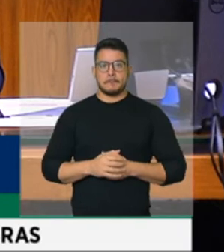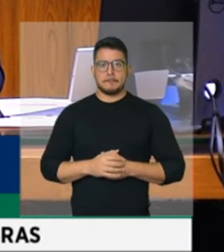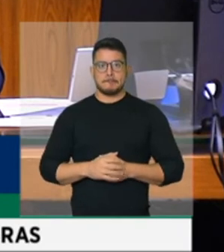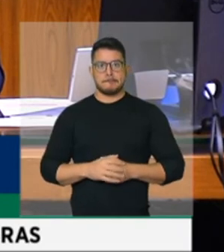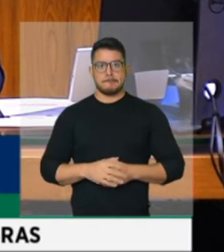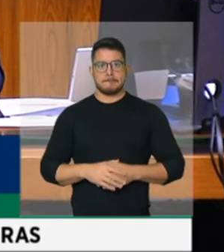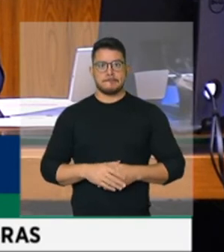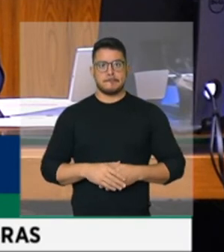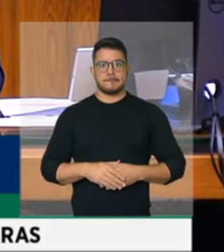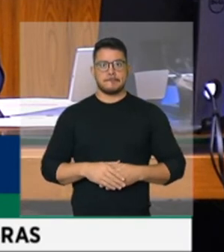OPOSIÇÃO, QUE A CASA NÃO FUNCIONASSE PRESENCIALMENTE,